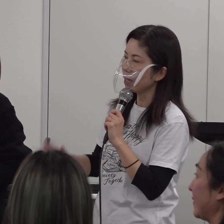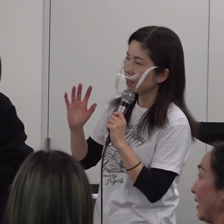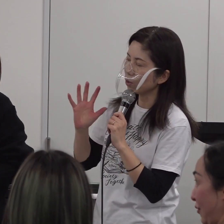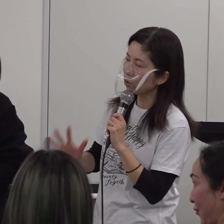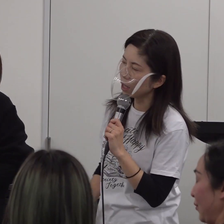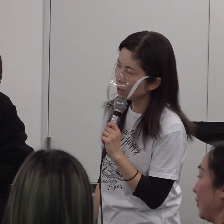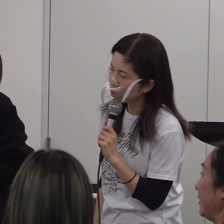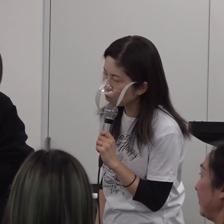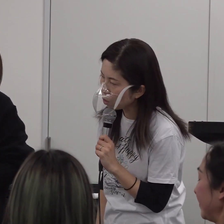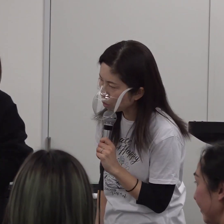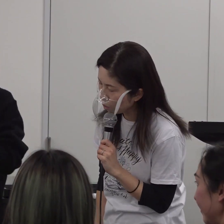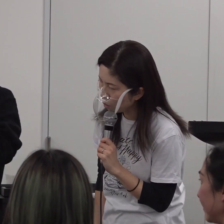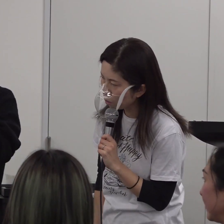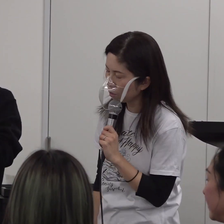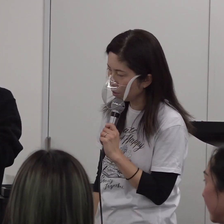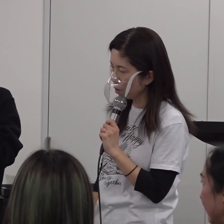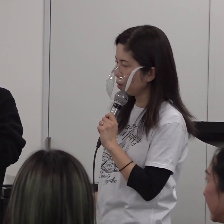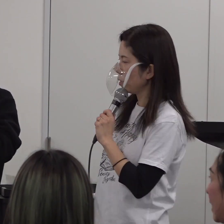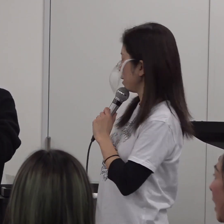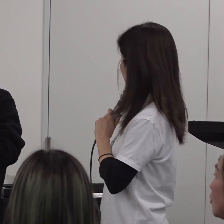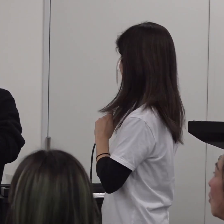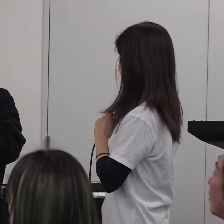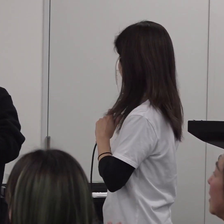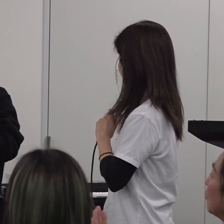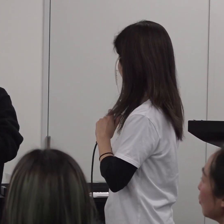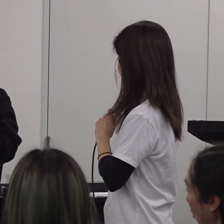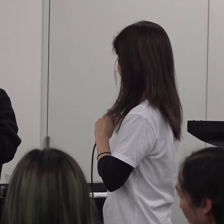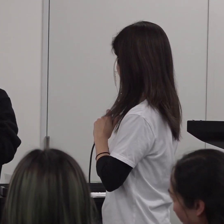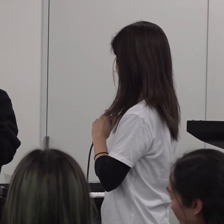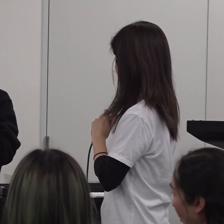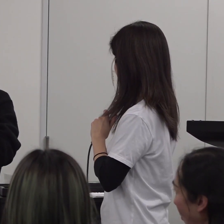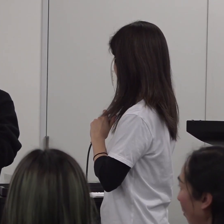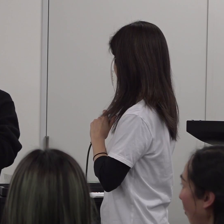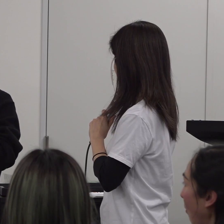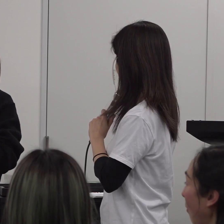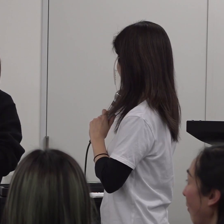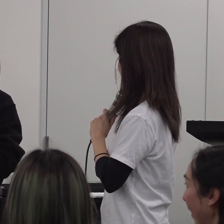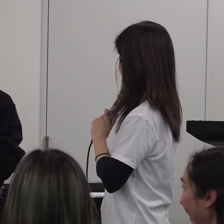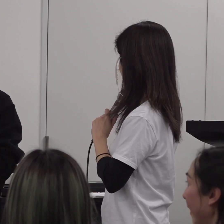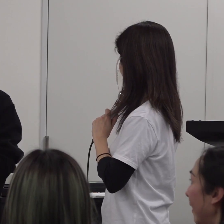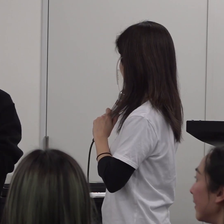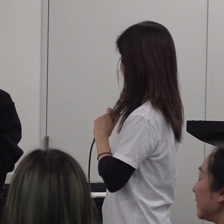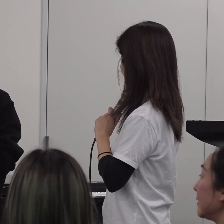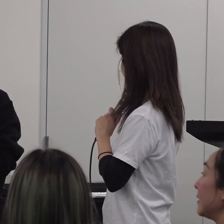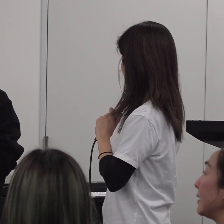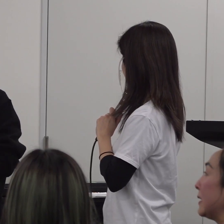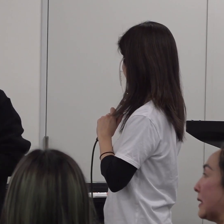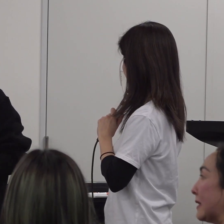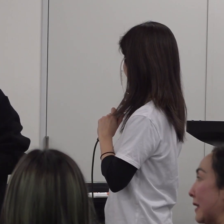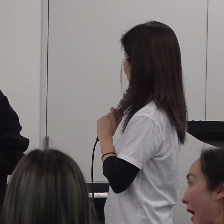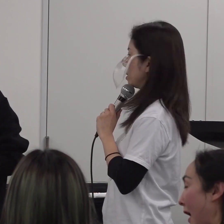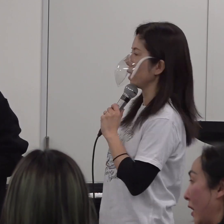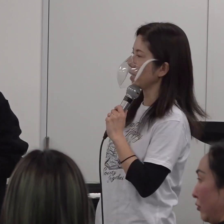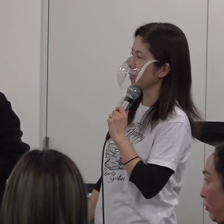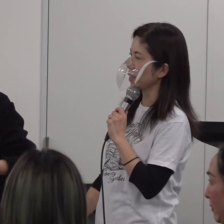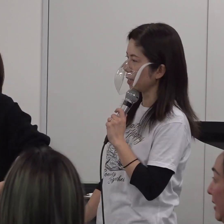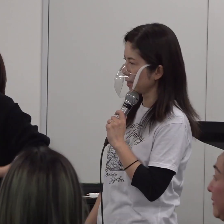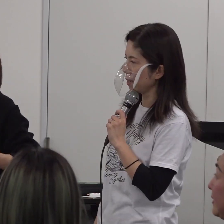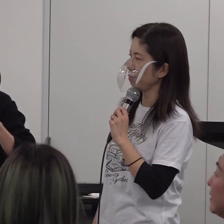障害の状況とあとはいつから車椅子 の生活かというのを教えてください